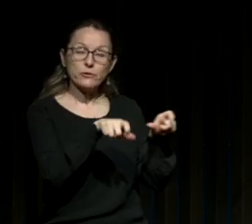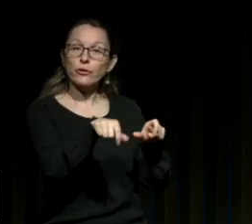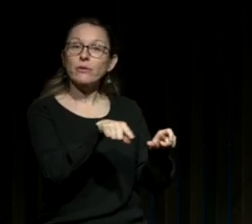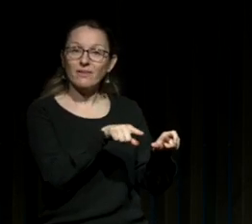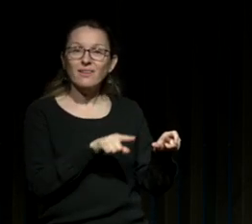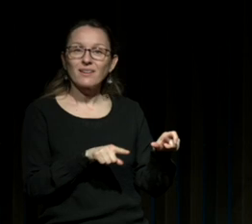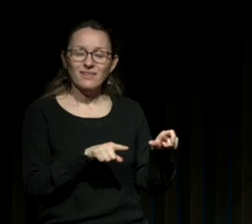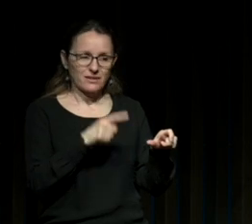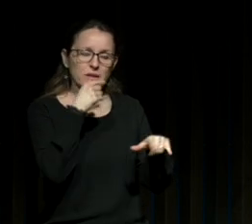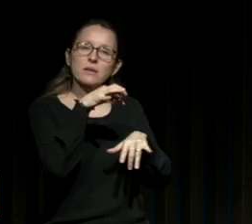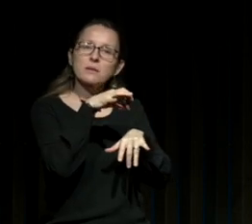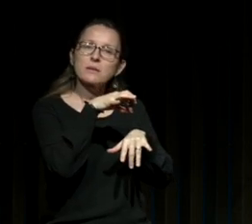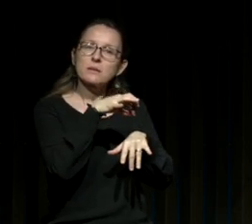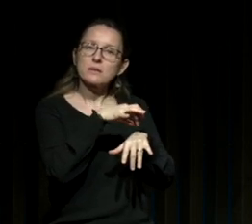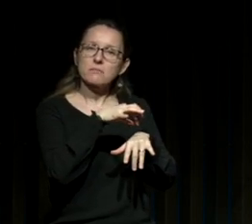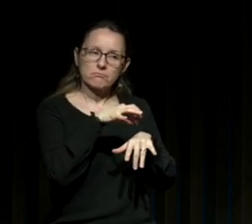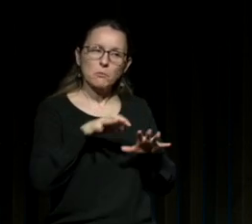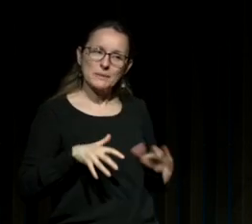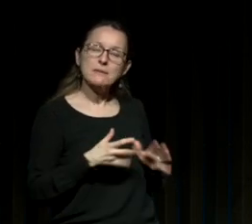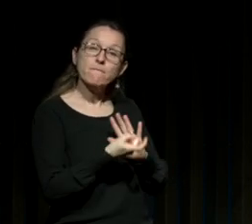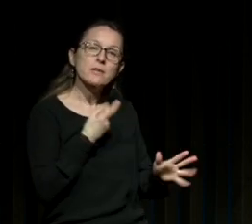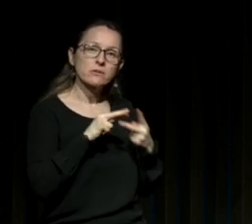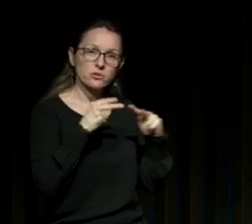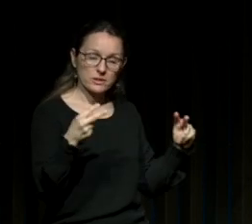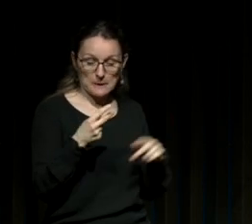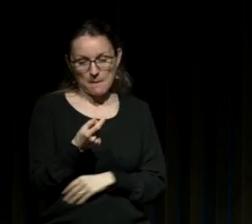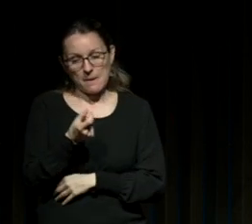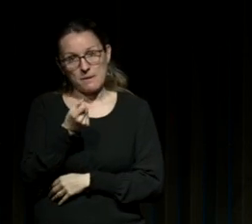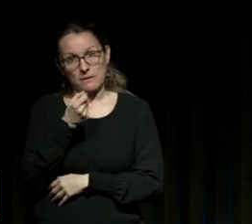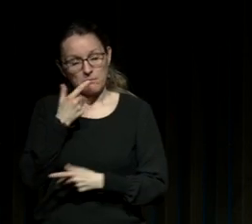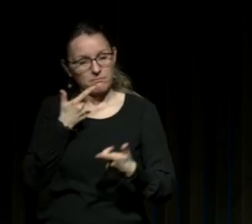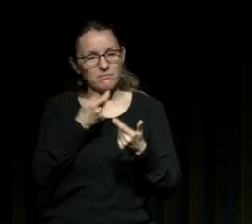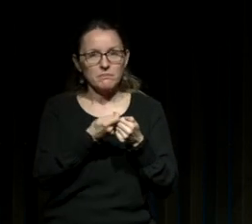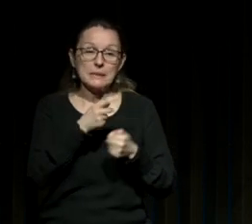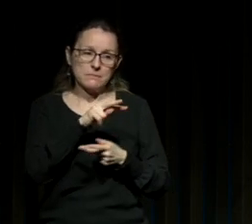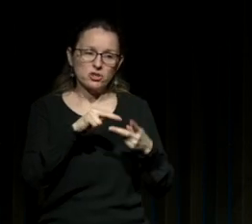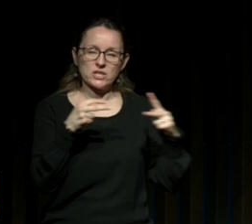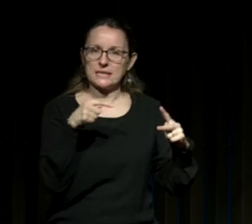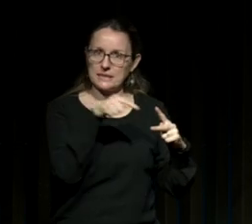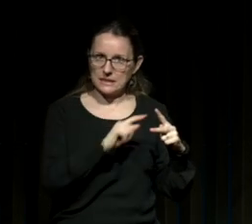une forme d'obésité génétique c'est une obésité génétique qui fait intervenir l'hypothalamus qui